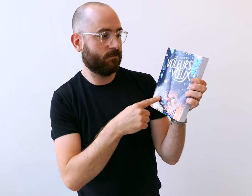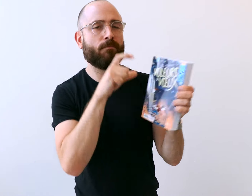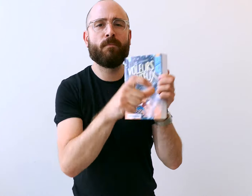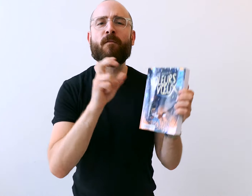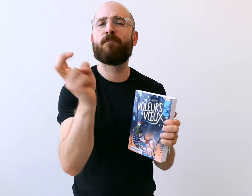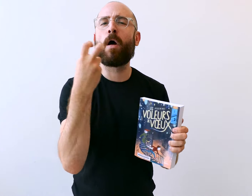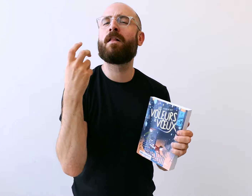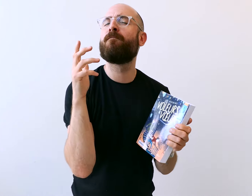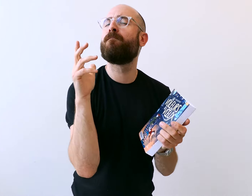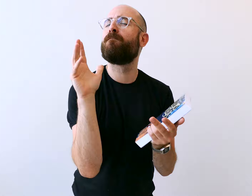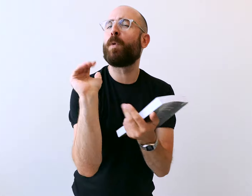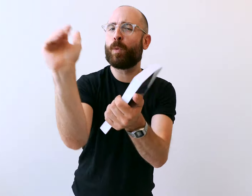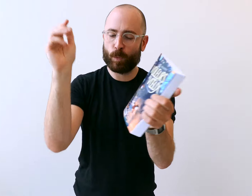"Les Voleurs des vœux"